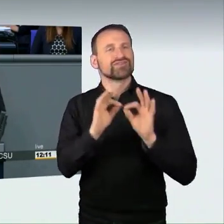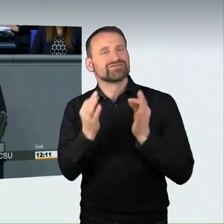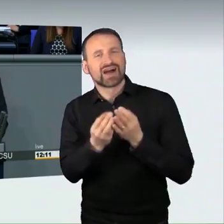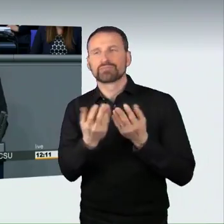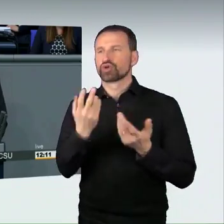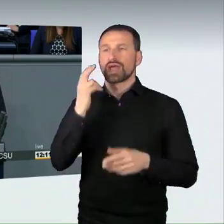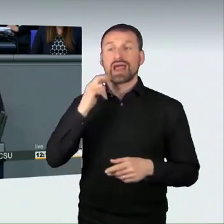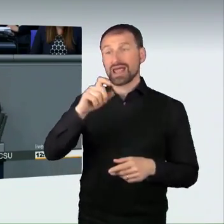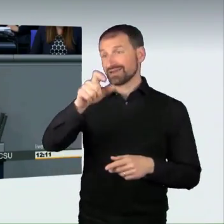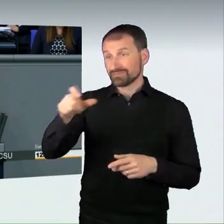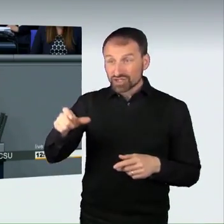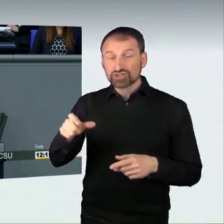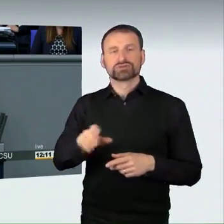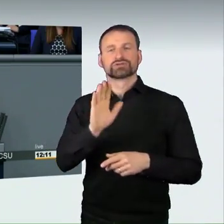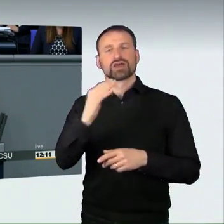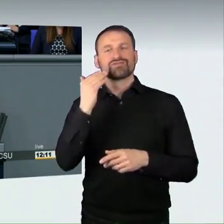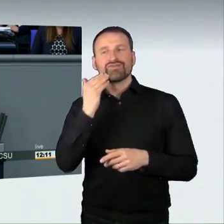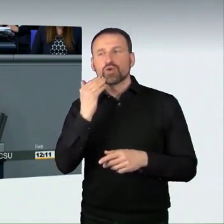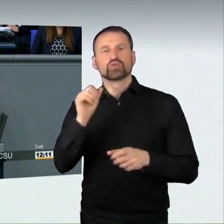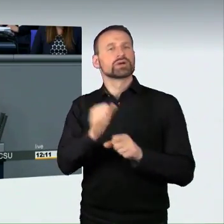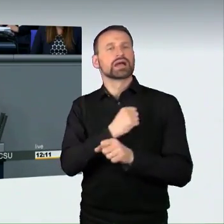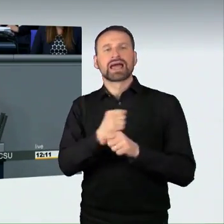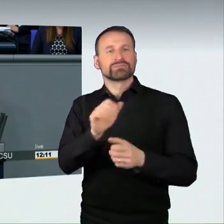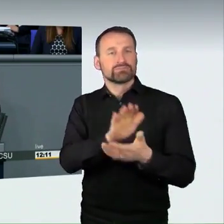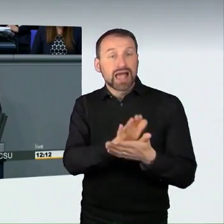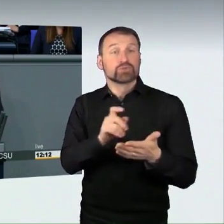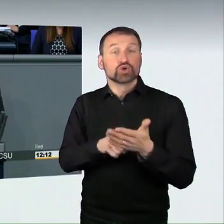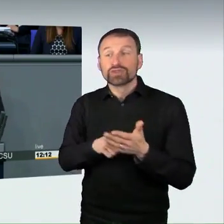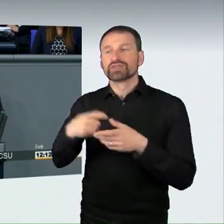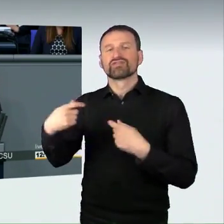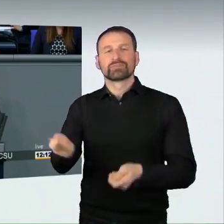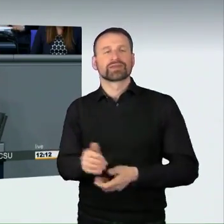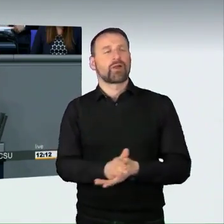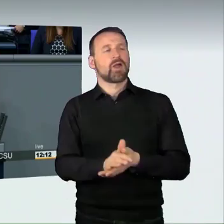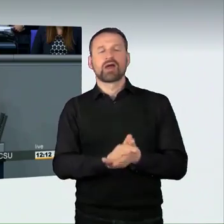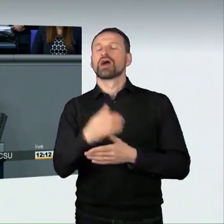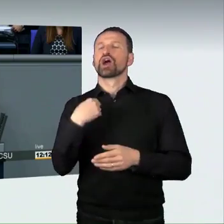herausmodernisiert werden. Wenn ein Missbrauch offen zutage tritt,